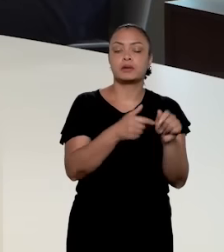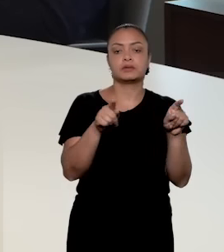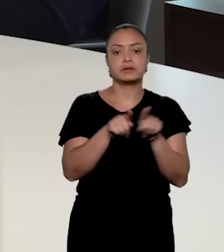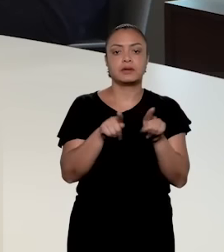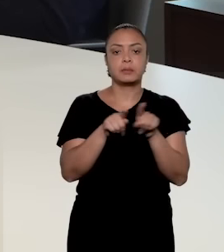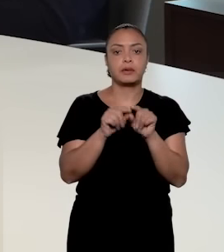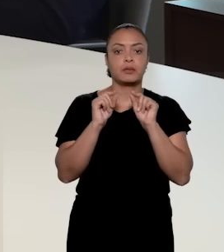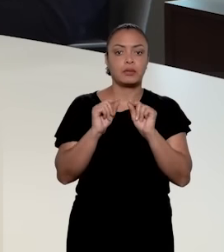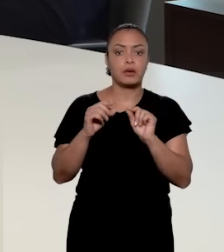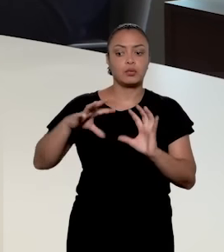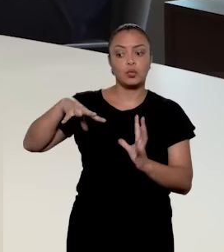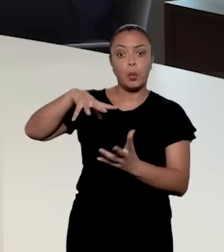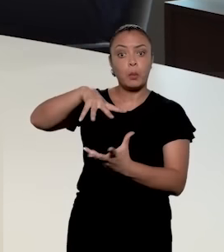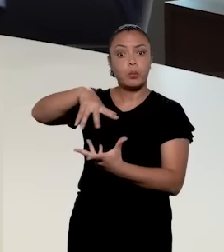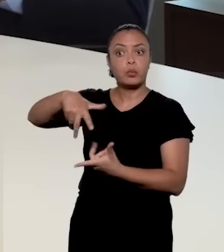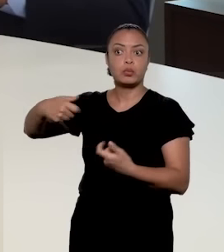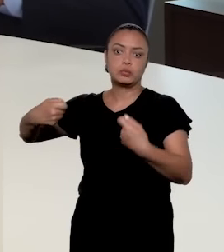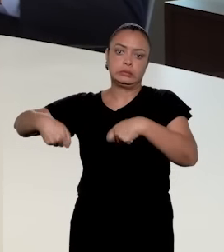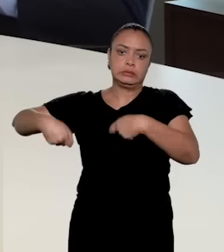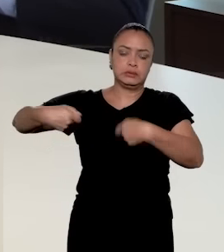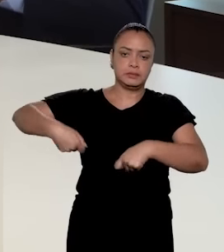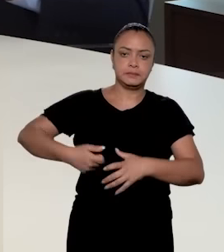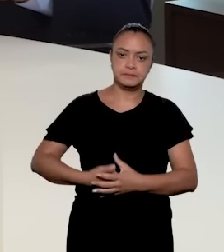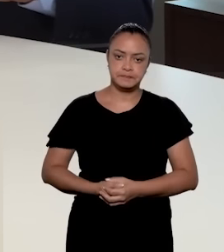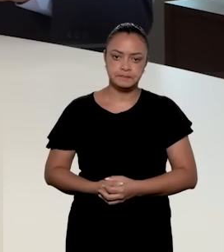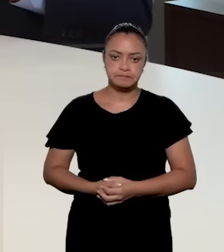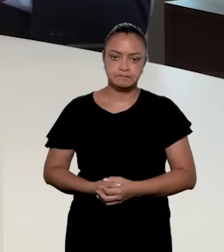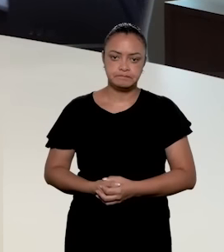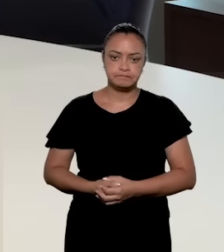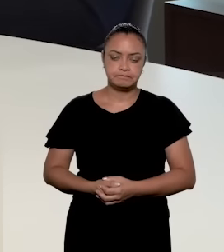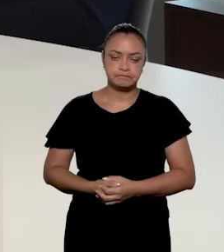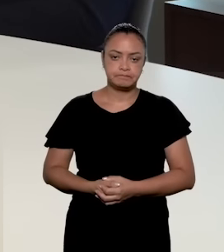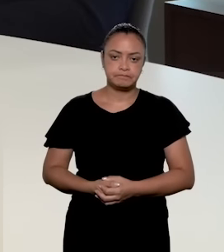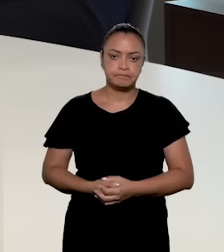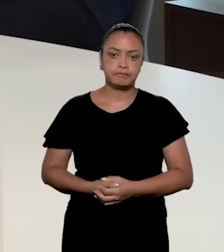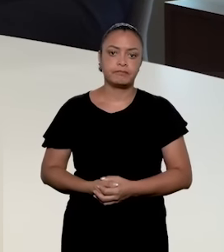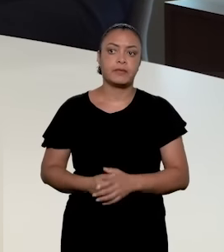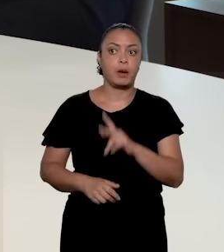crescente no mundo, inclusive com a pandemia. Imagine você... Crescimento populacional também.